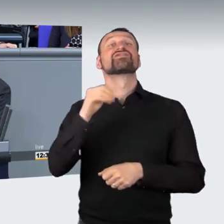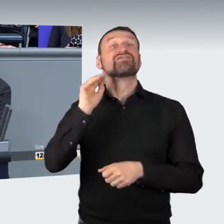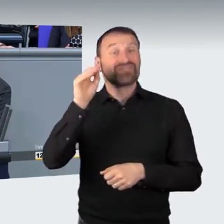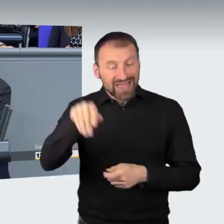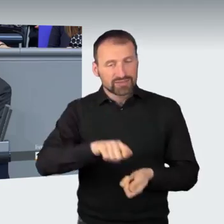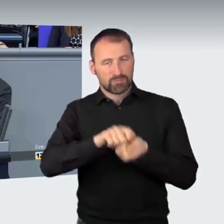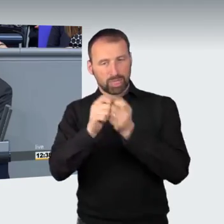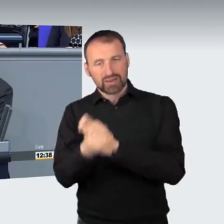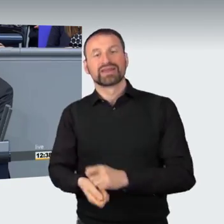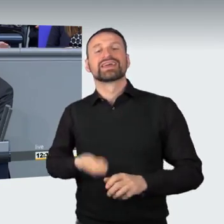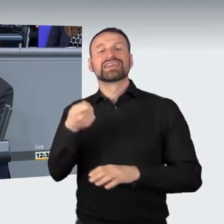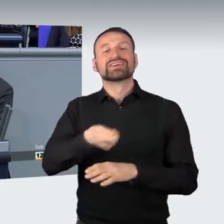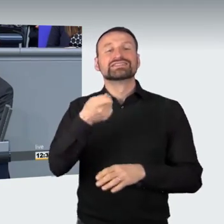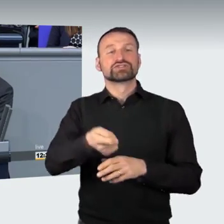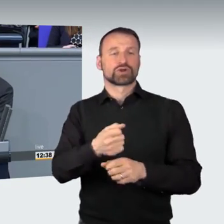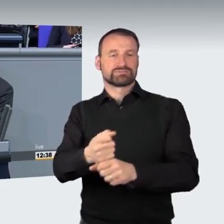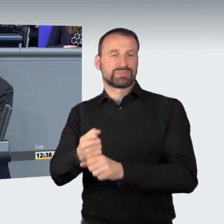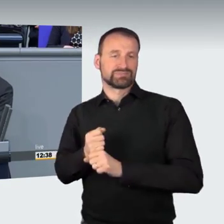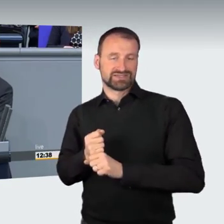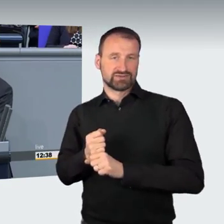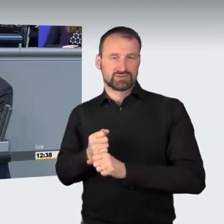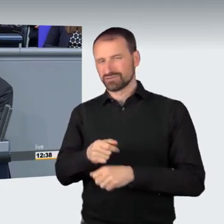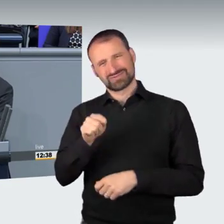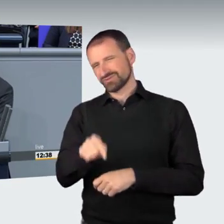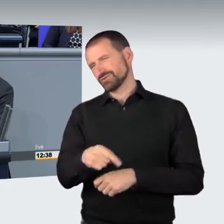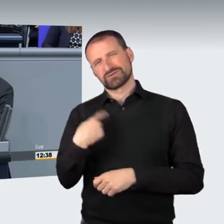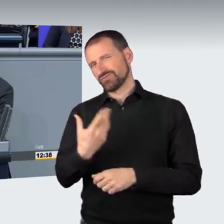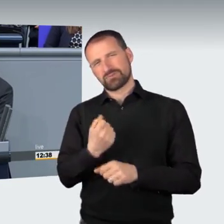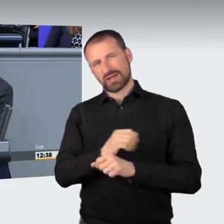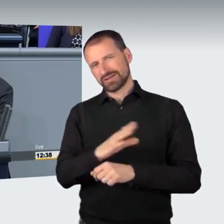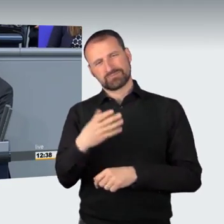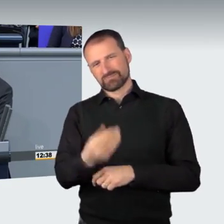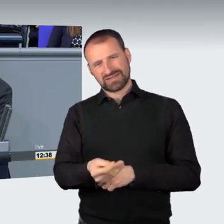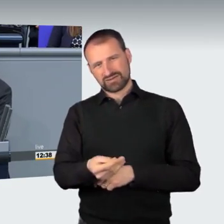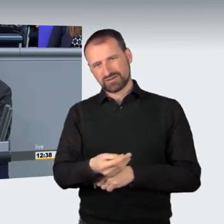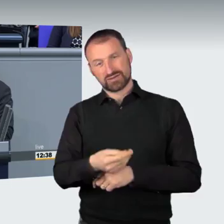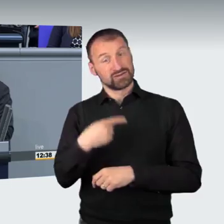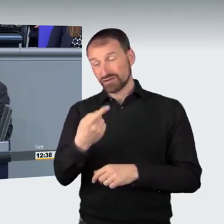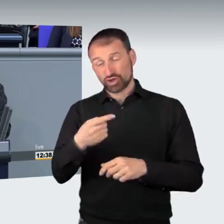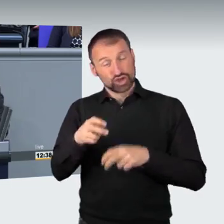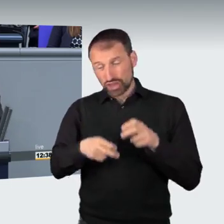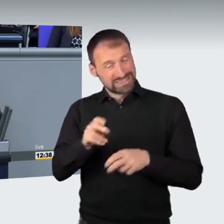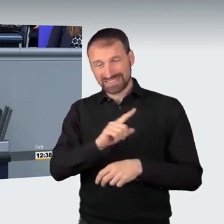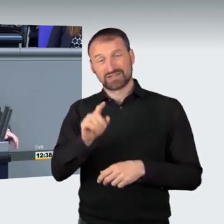und Mietern noch irgendjemand anderem. Vielmehr brauchen wir mehr Investitionen in neuen Wohnraum, meine Damen und Herren.